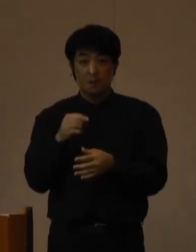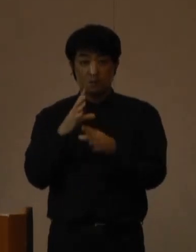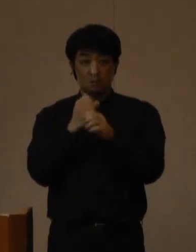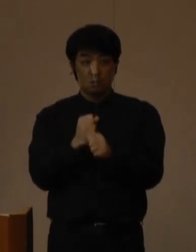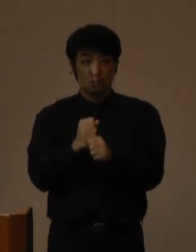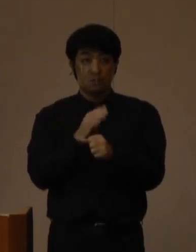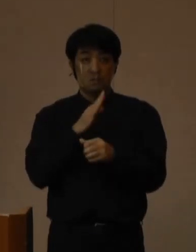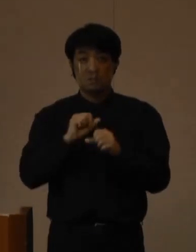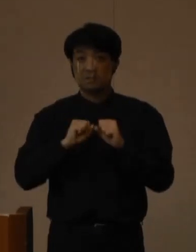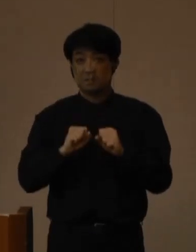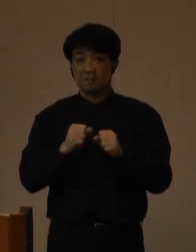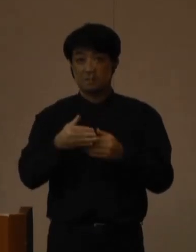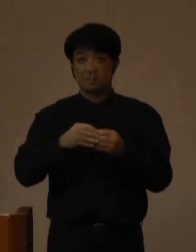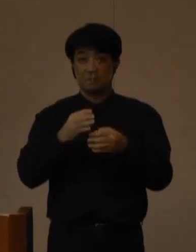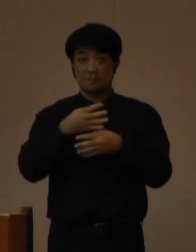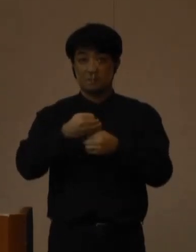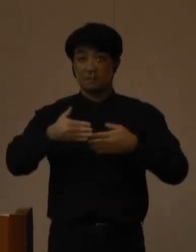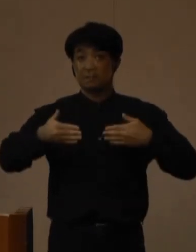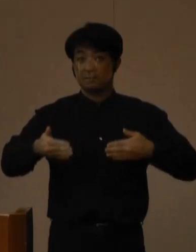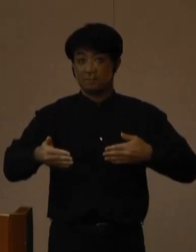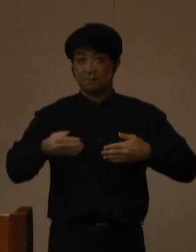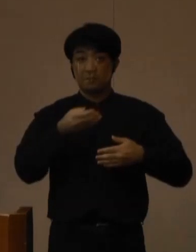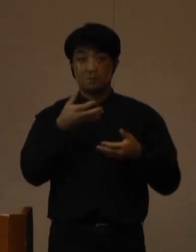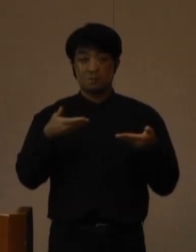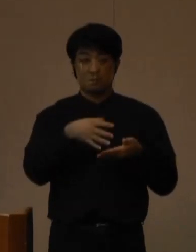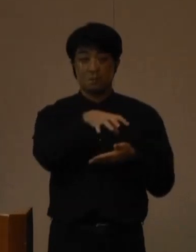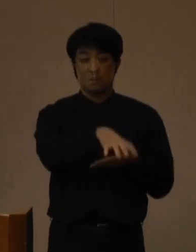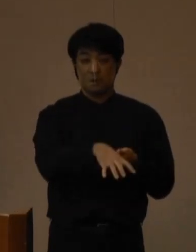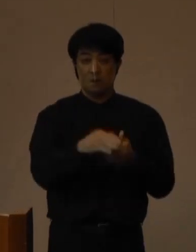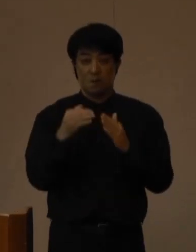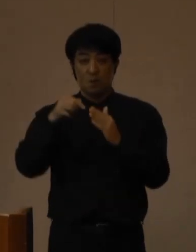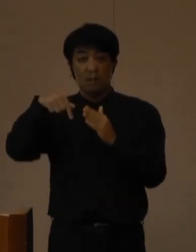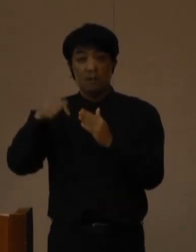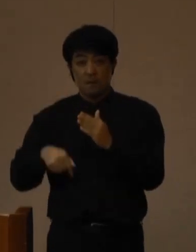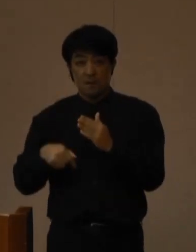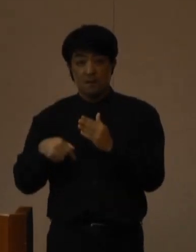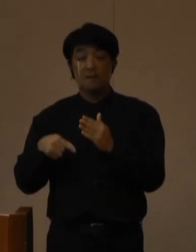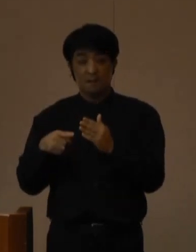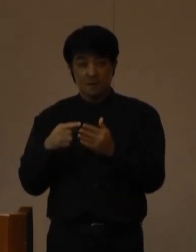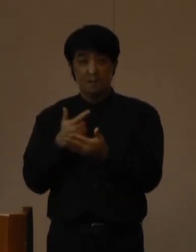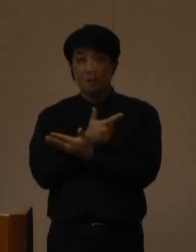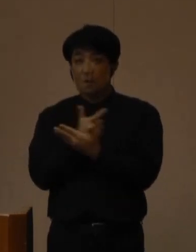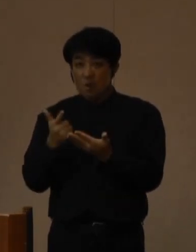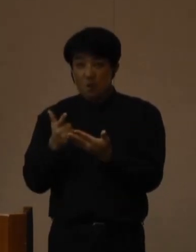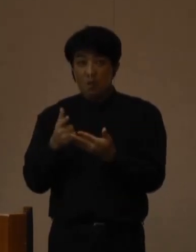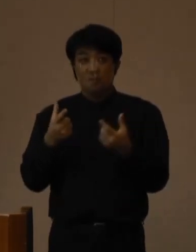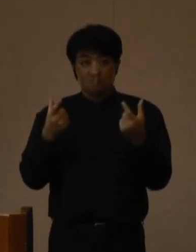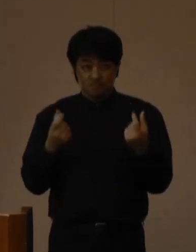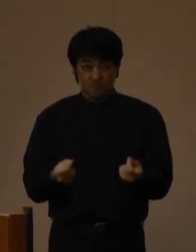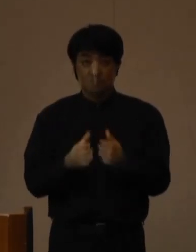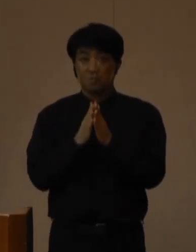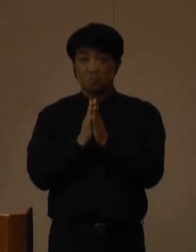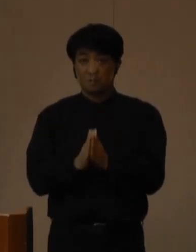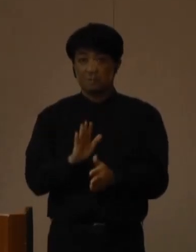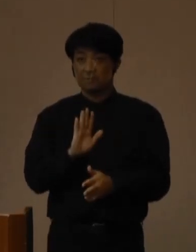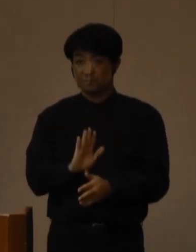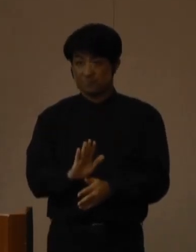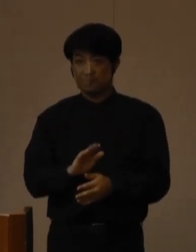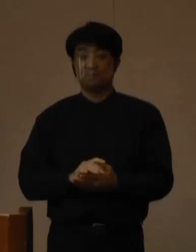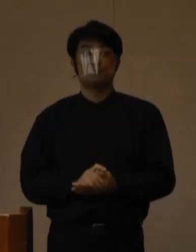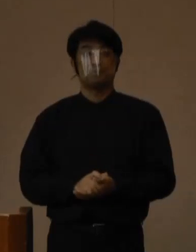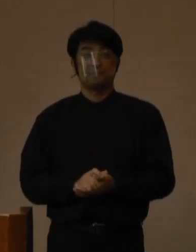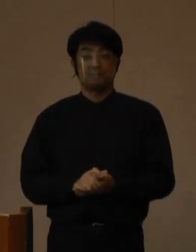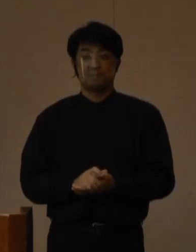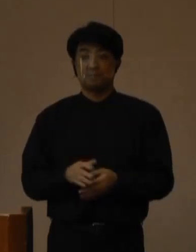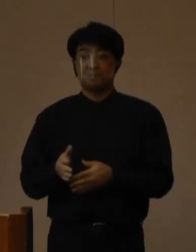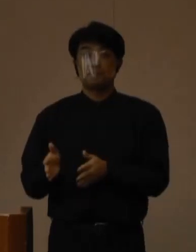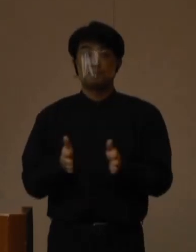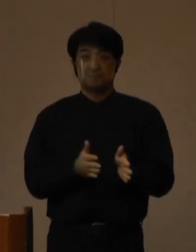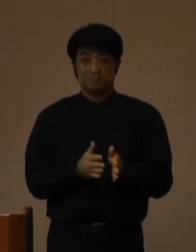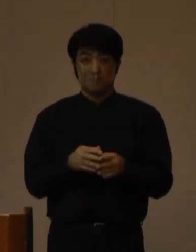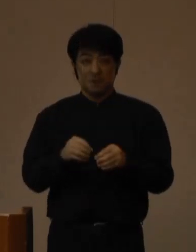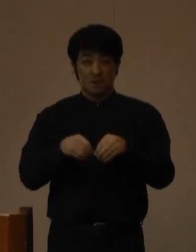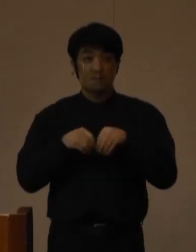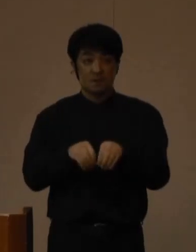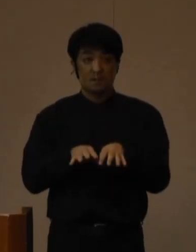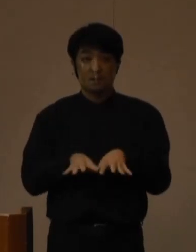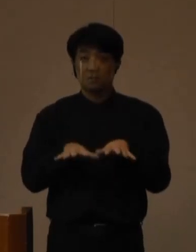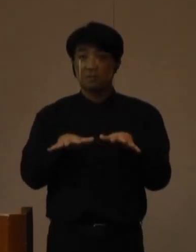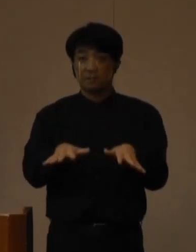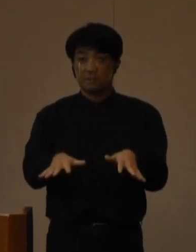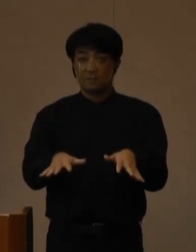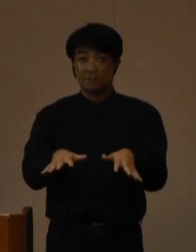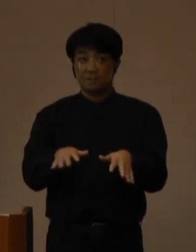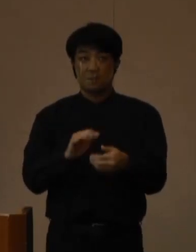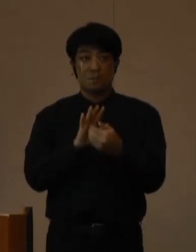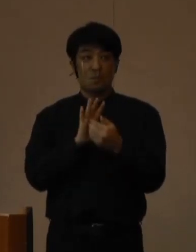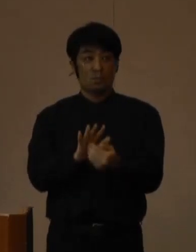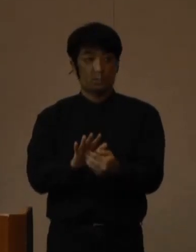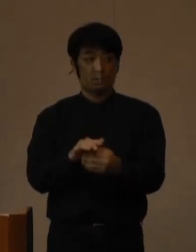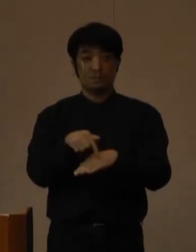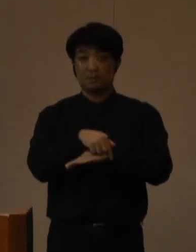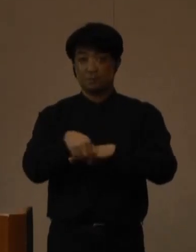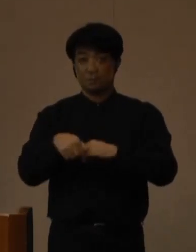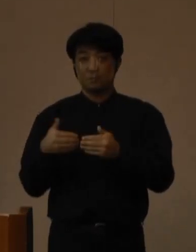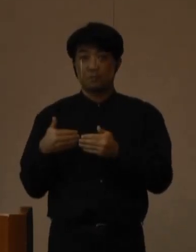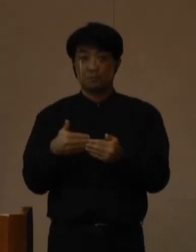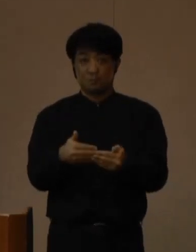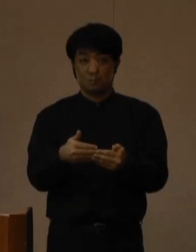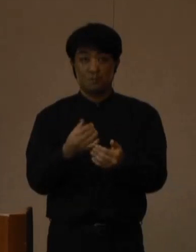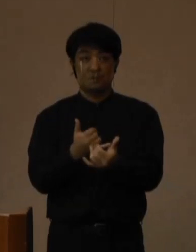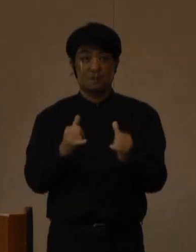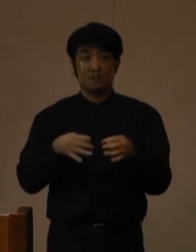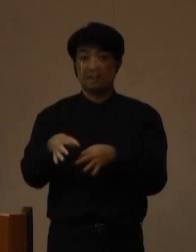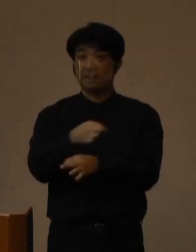職場や会食、家庭内での感染予防策の徹底を呼び掛けているところです。 一方、感染拡大防止策を進めながら、社会経済活動を